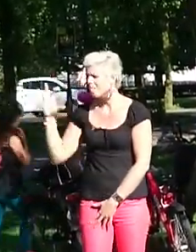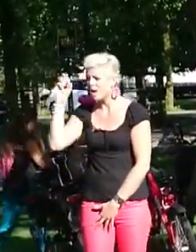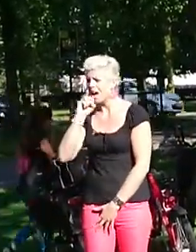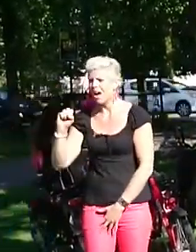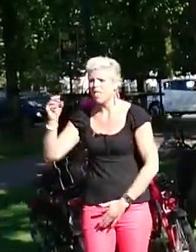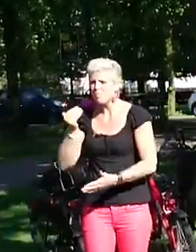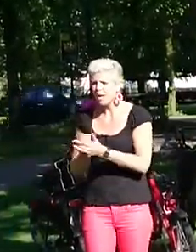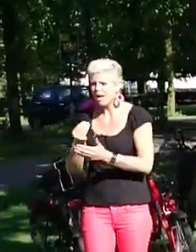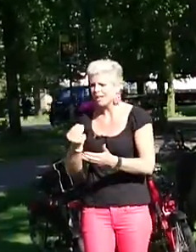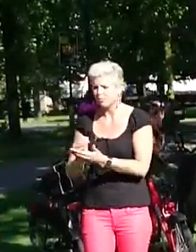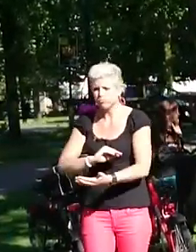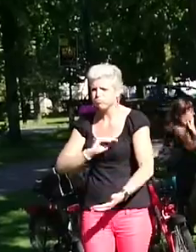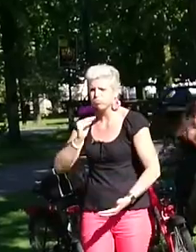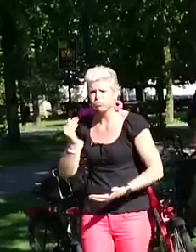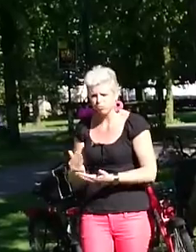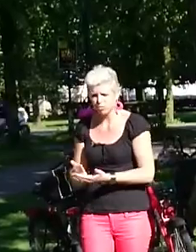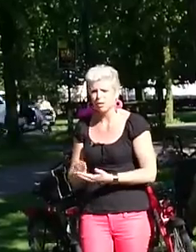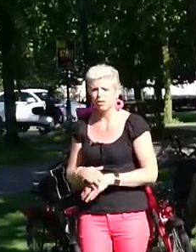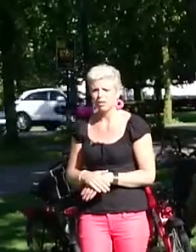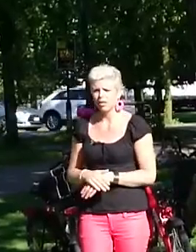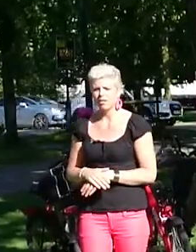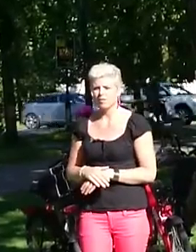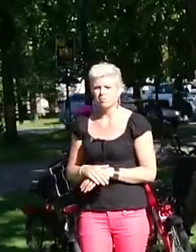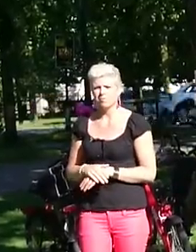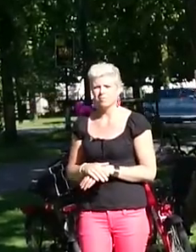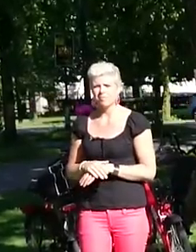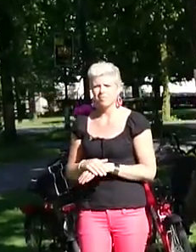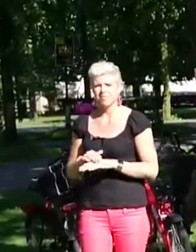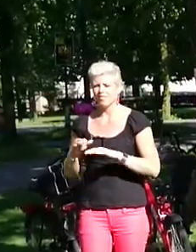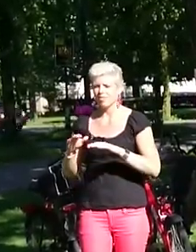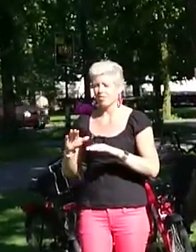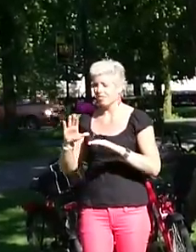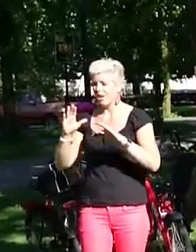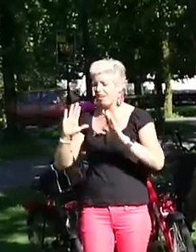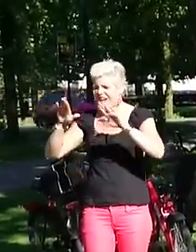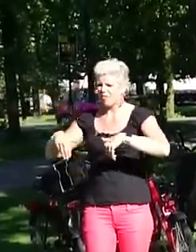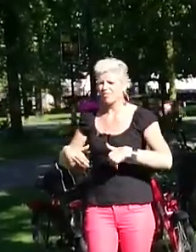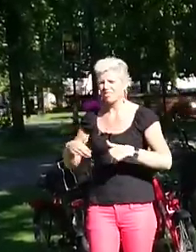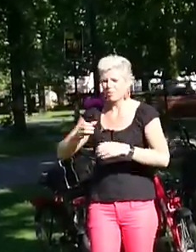och de har affischerat varenda lyktstolpe i stan med Annie Lööf.